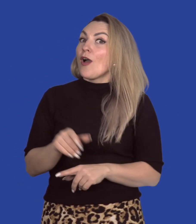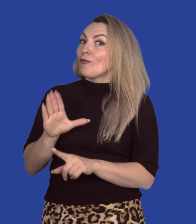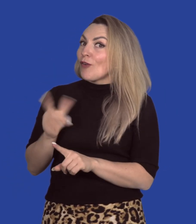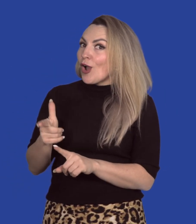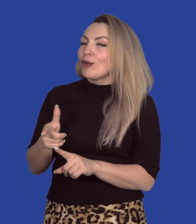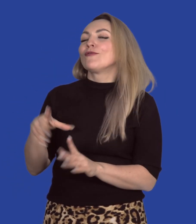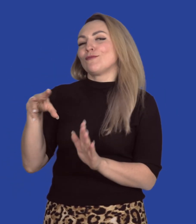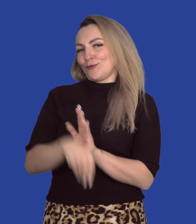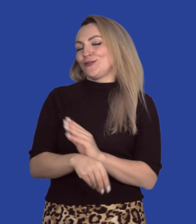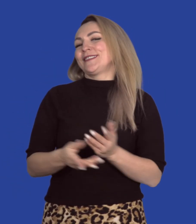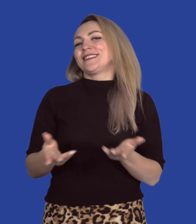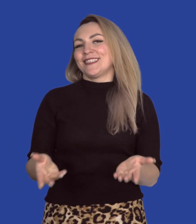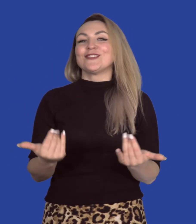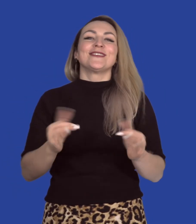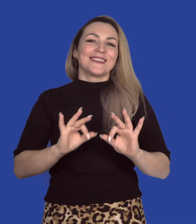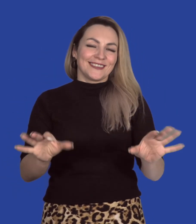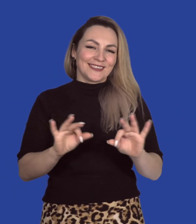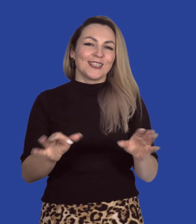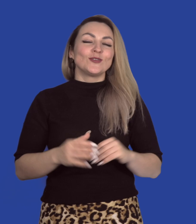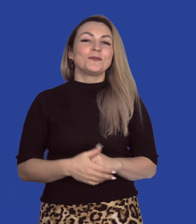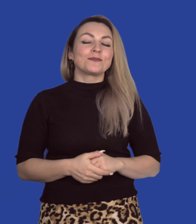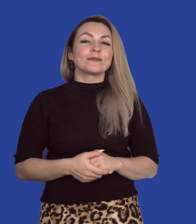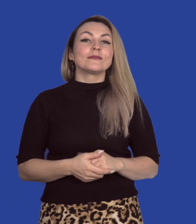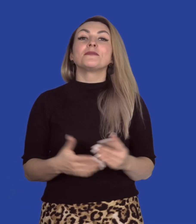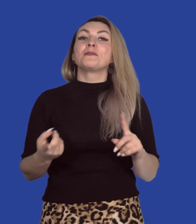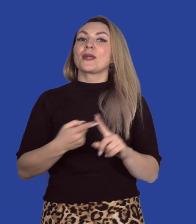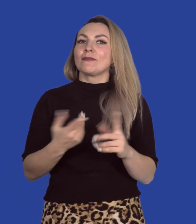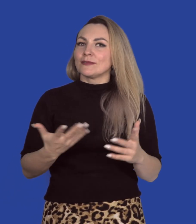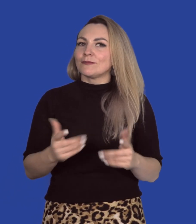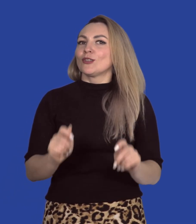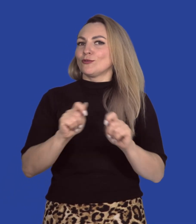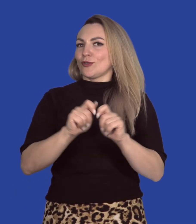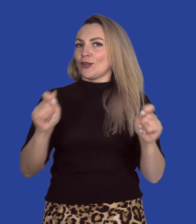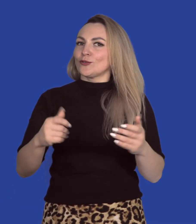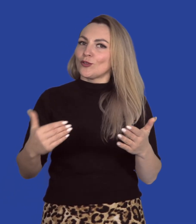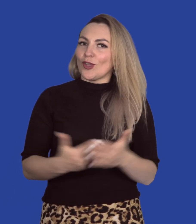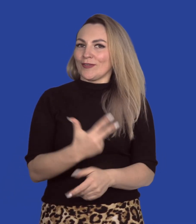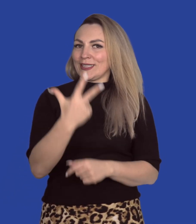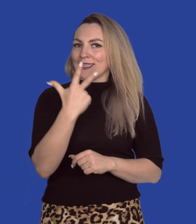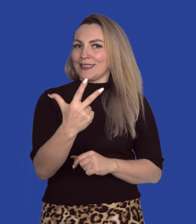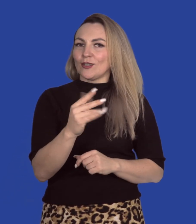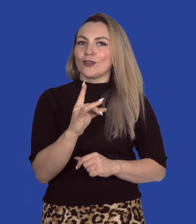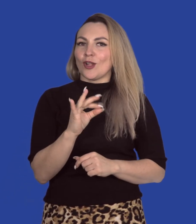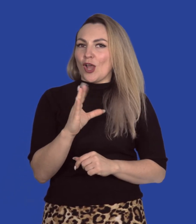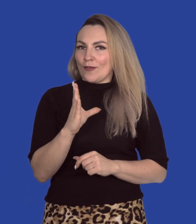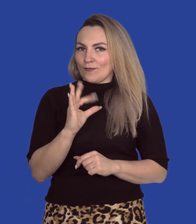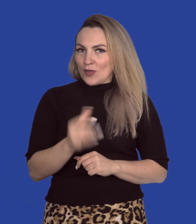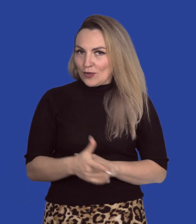Всероссийскому обществу глухих тоже есть что рассказать! 1. Создание новых региональных отделении ВОГ.